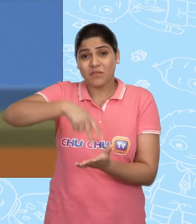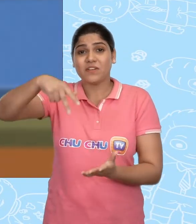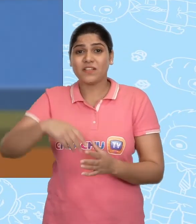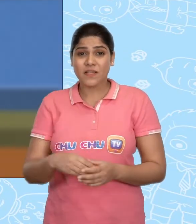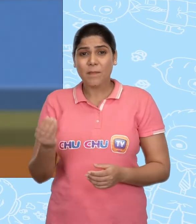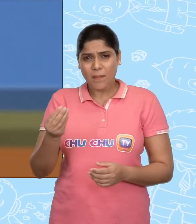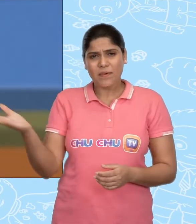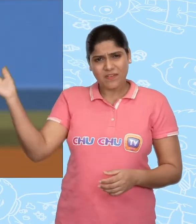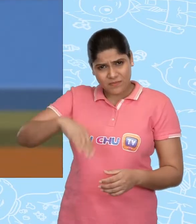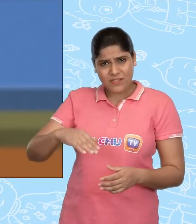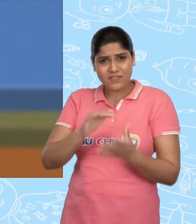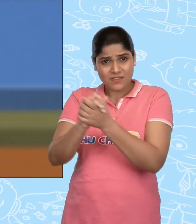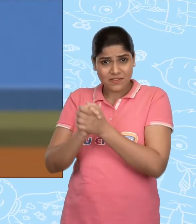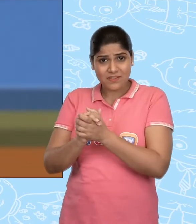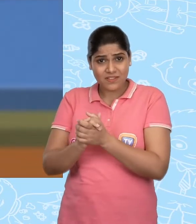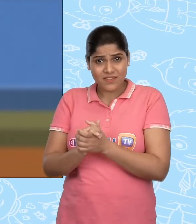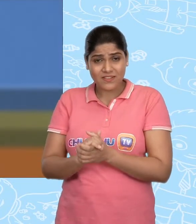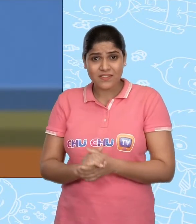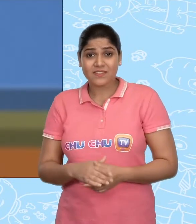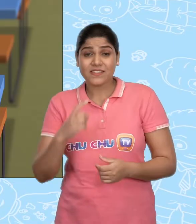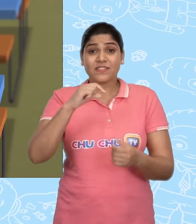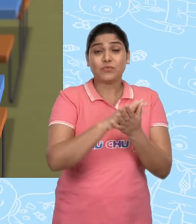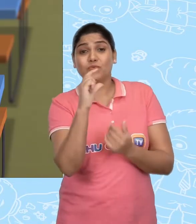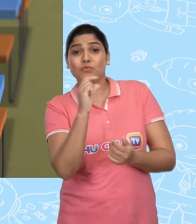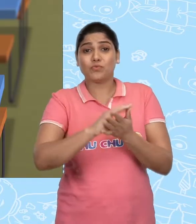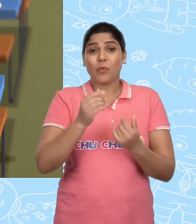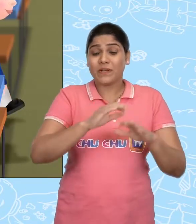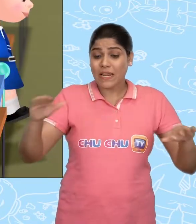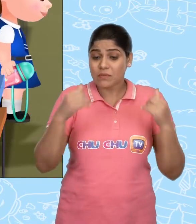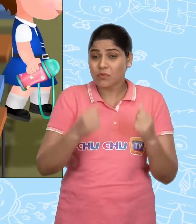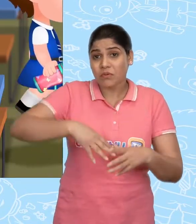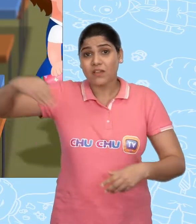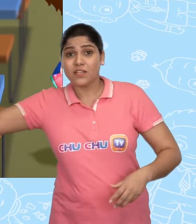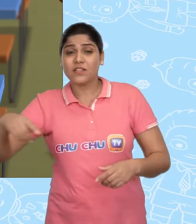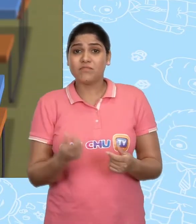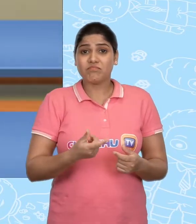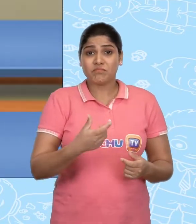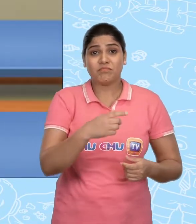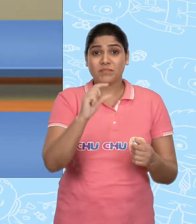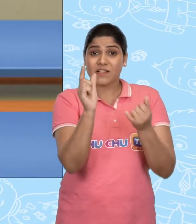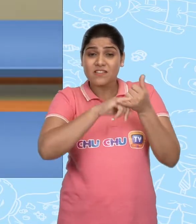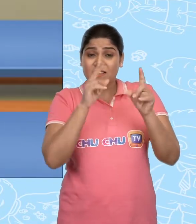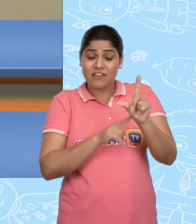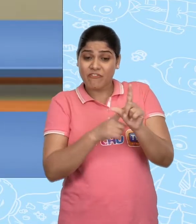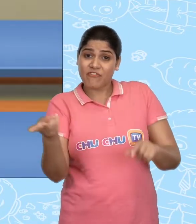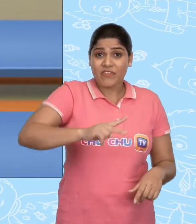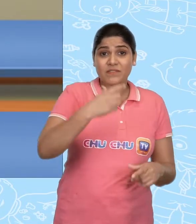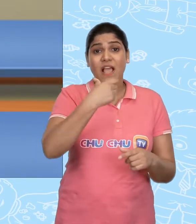मै अभी वापस आती हूँ दोस्तों. जैसे ही ChuChu अपनी टेबल छोड़ के गई Cusslyफिर pizza को देखने लगा